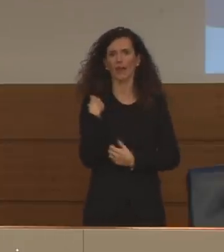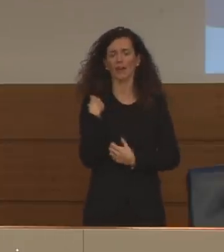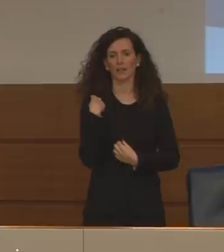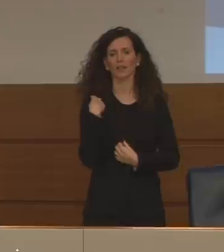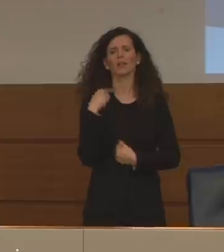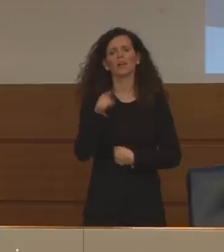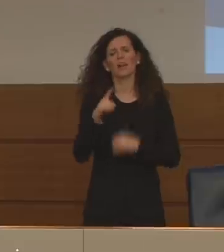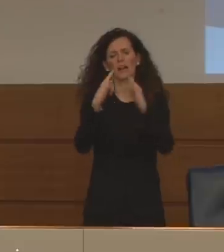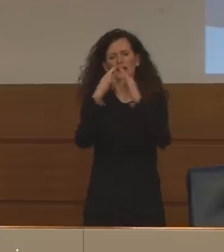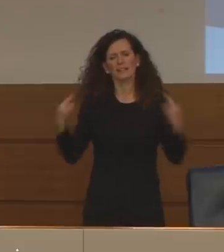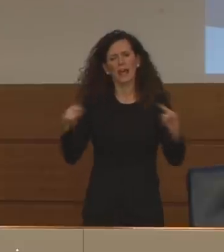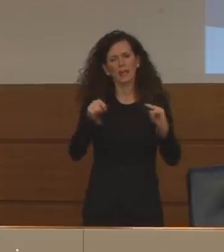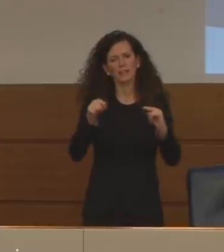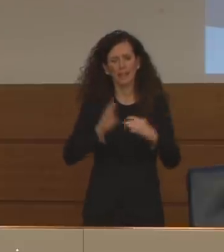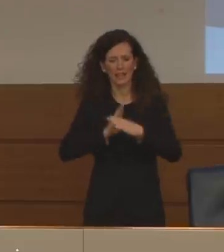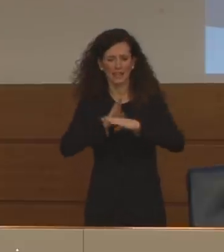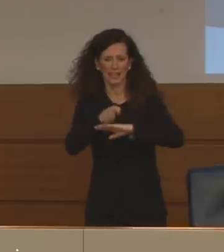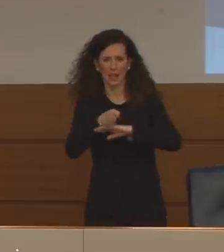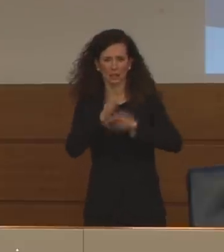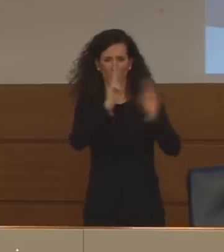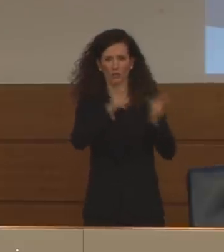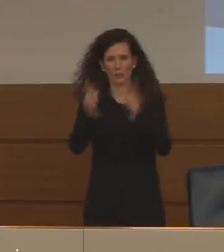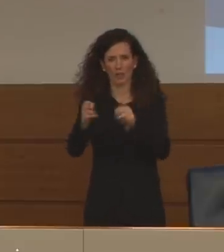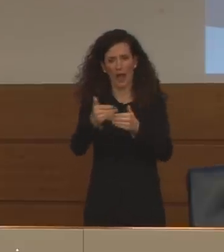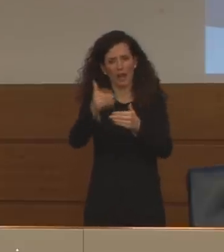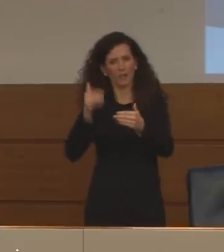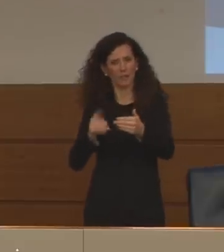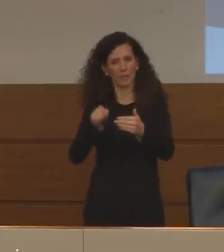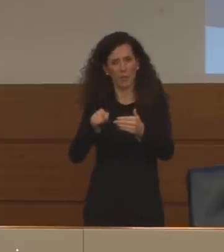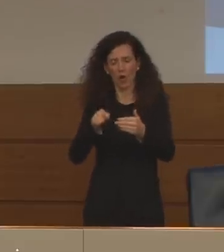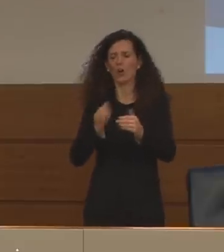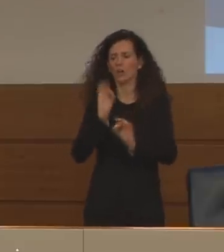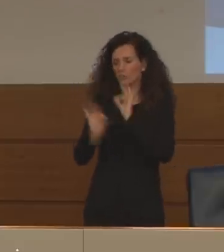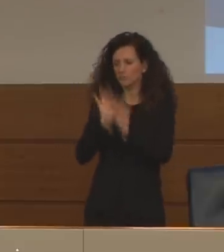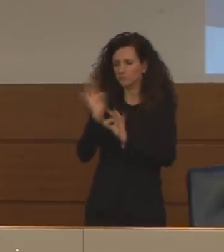all'ingresso degli ospedali per evitare che ci possano essere fenomeni